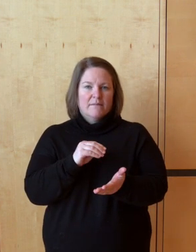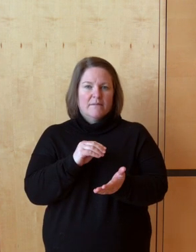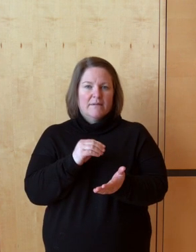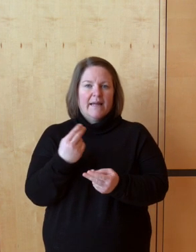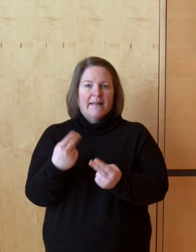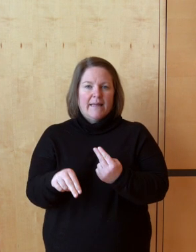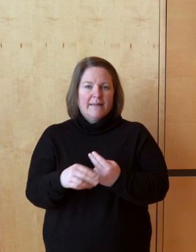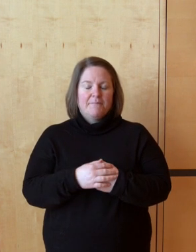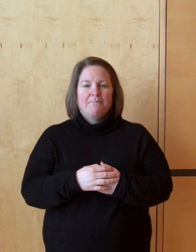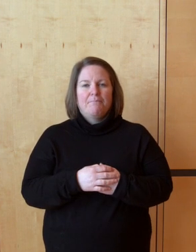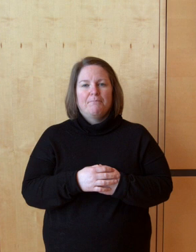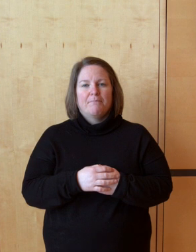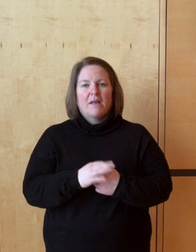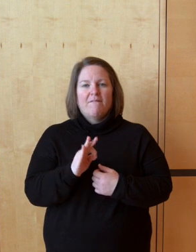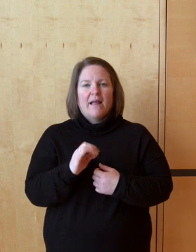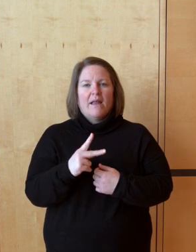Nej Fredrik Sjöström